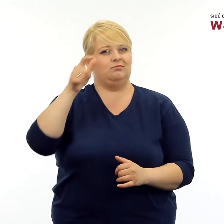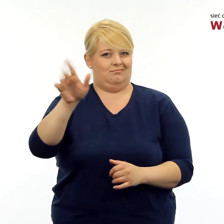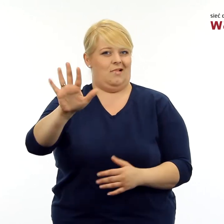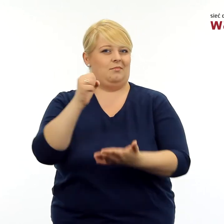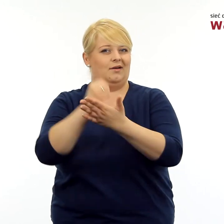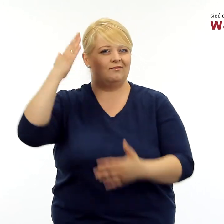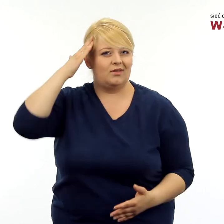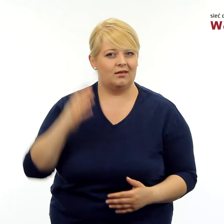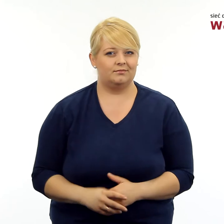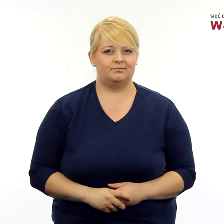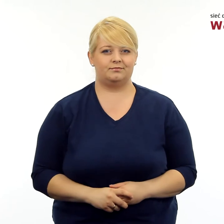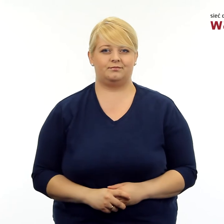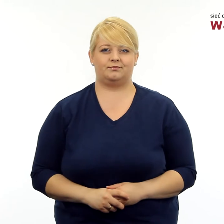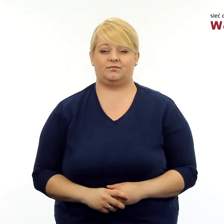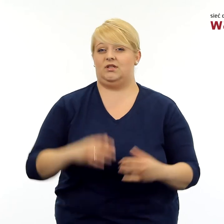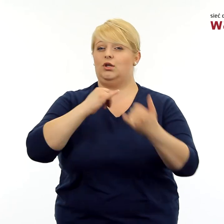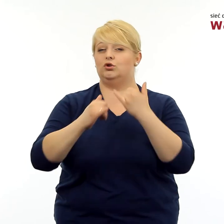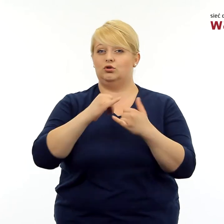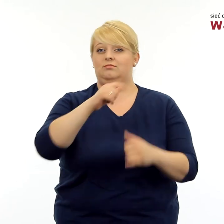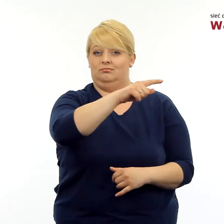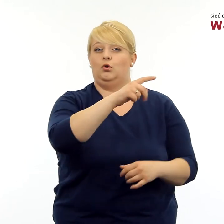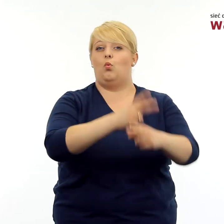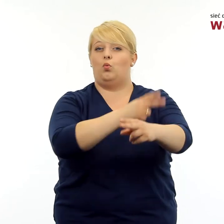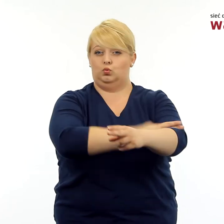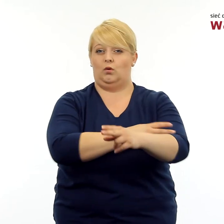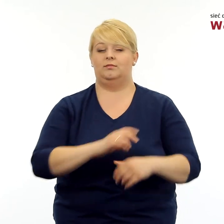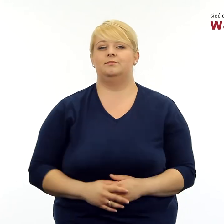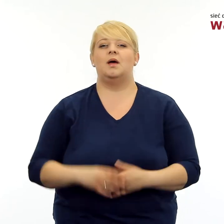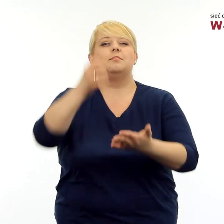Uczymy, jak czynić to skutecznie.